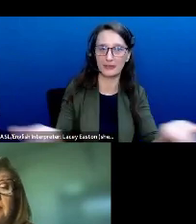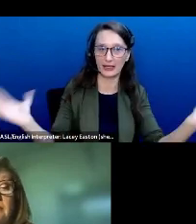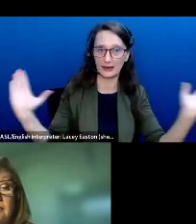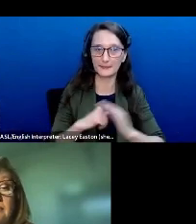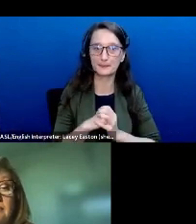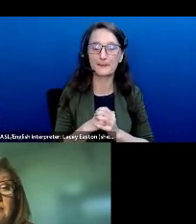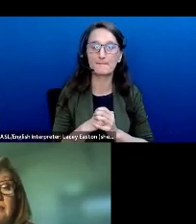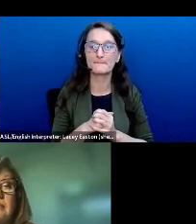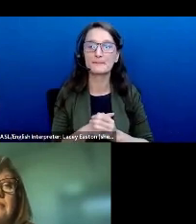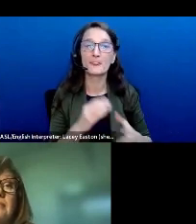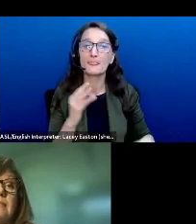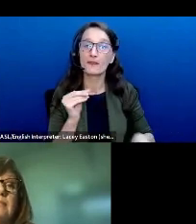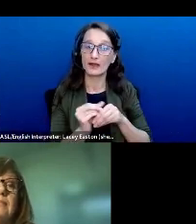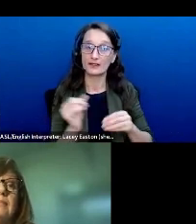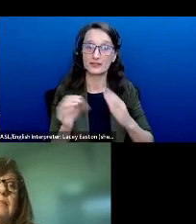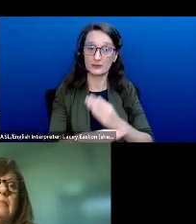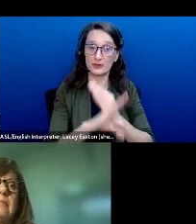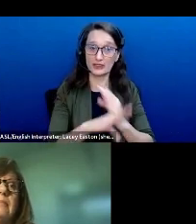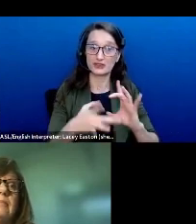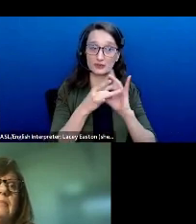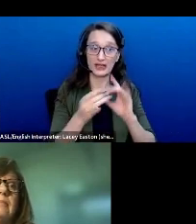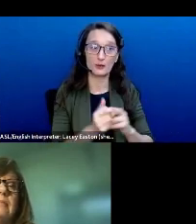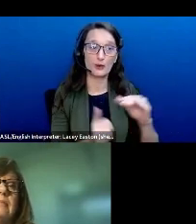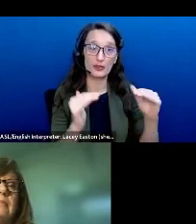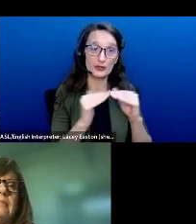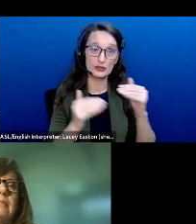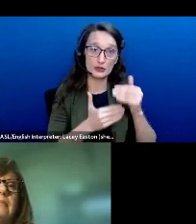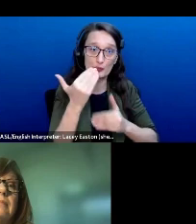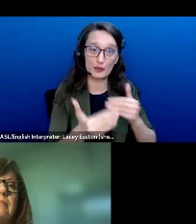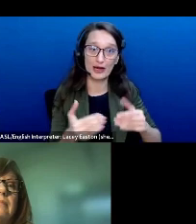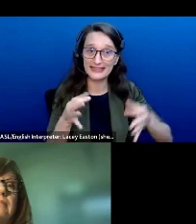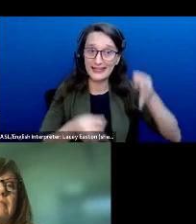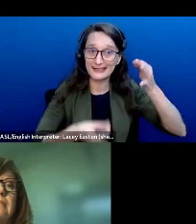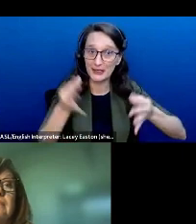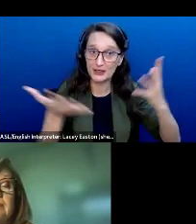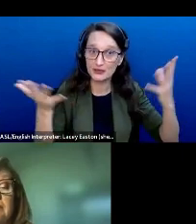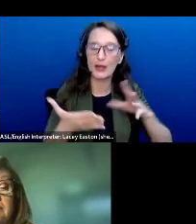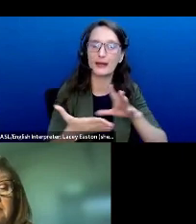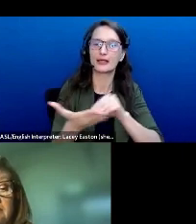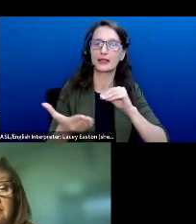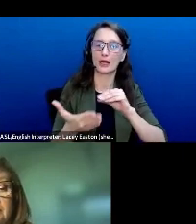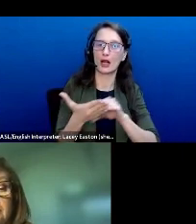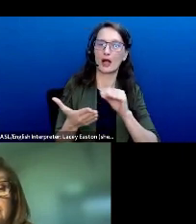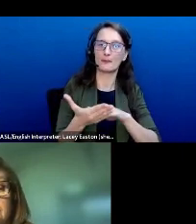relacionadas con las audiencias de debido proceso recibir una copia de todos los documentos, incluidas las evaluaciones completadas